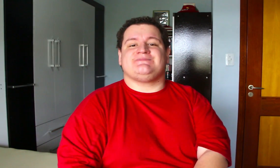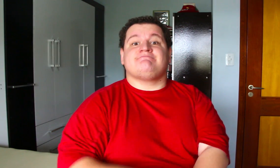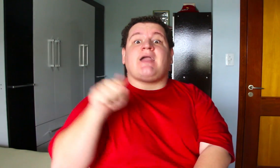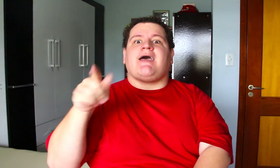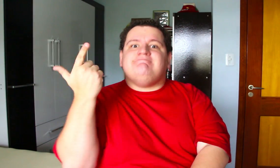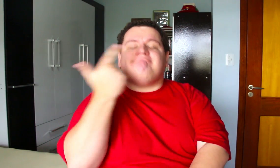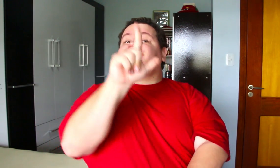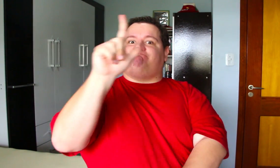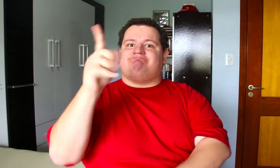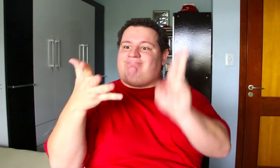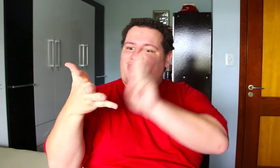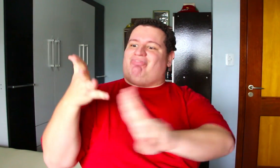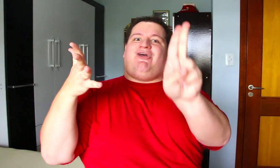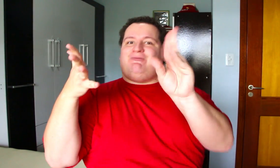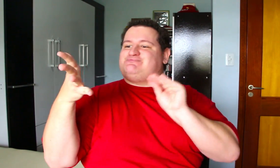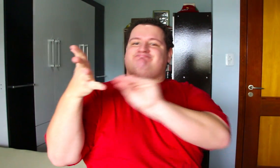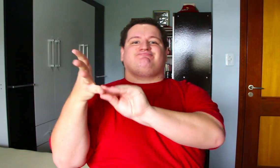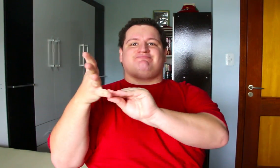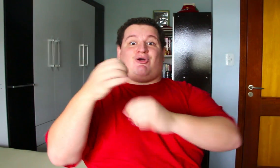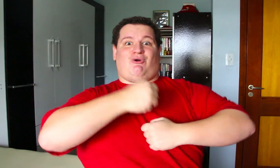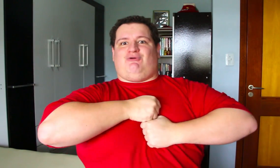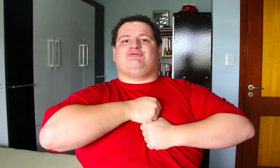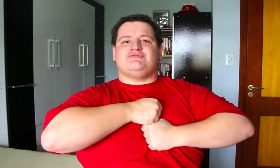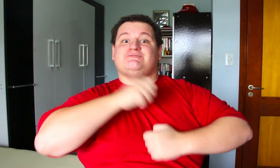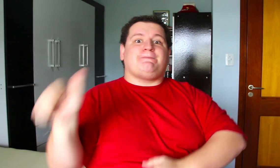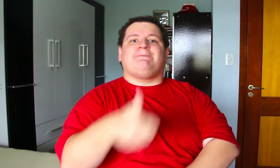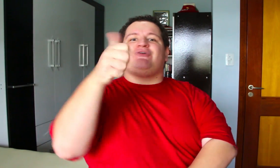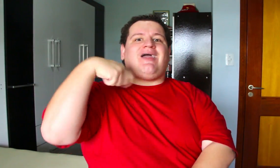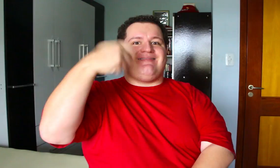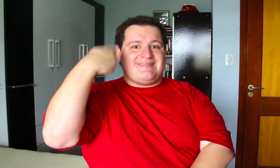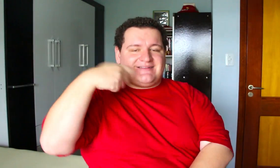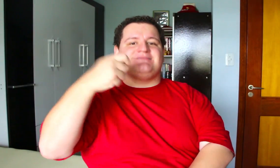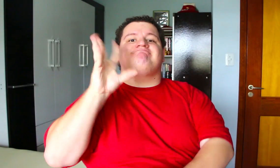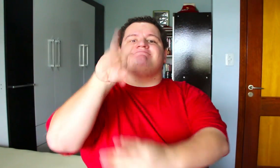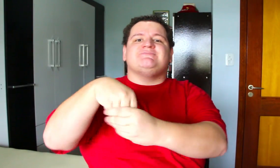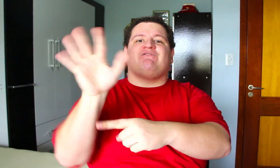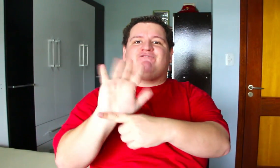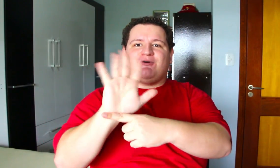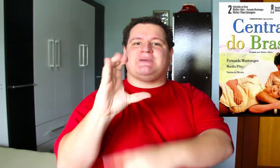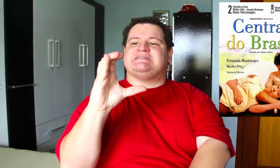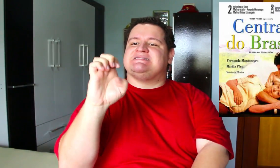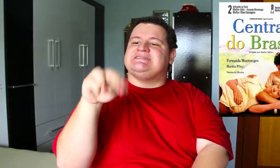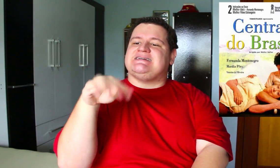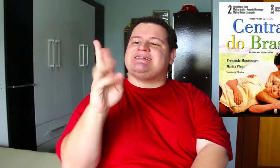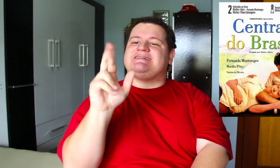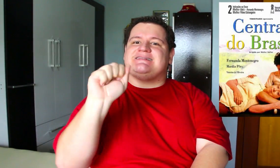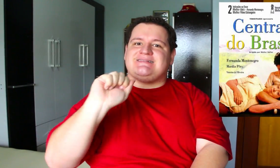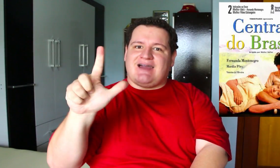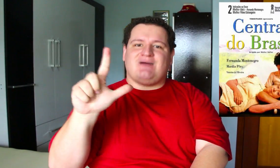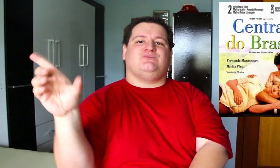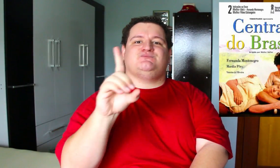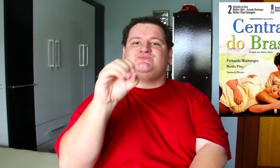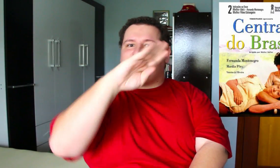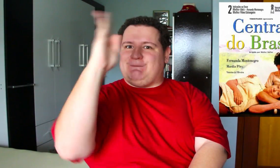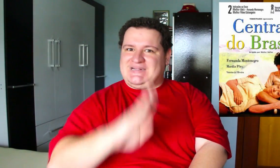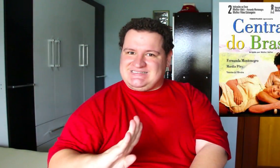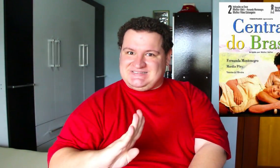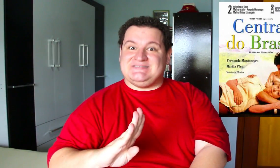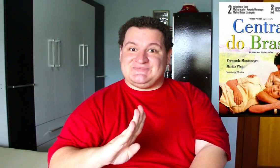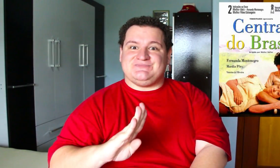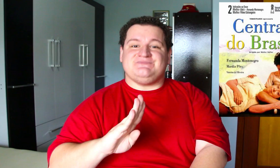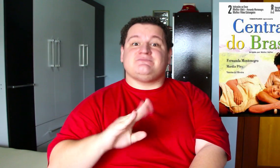Foi indicada ao Oscar de melhor atriz por filme Central do Brasil,